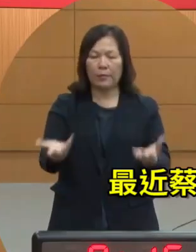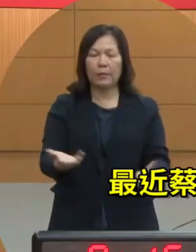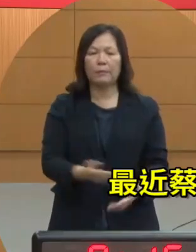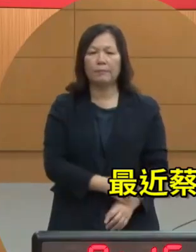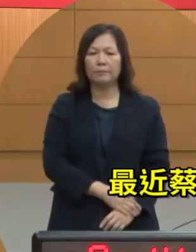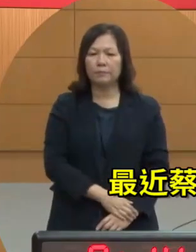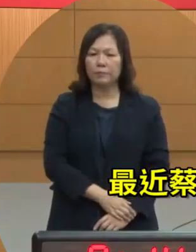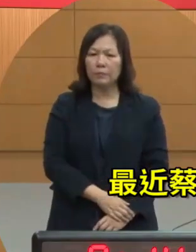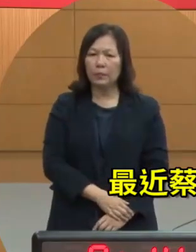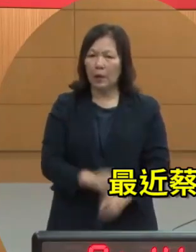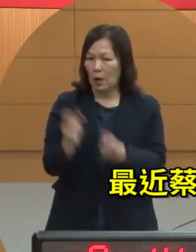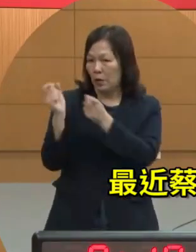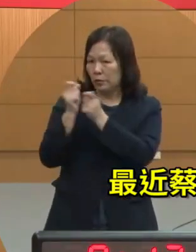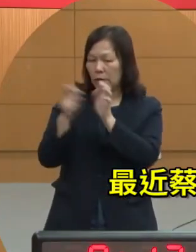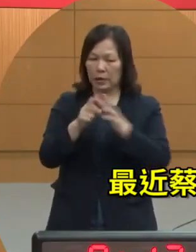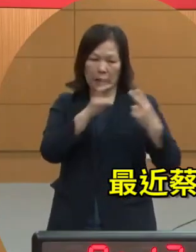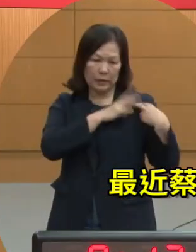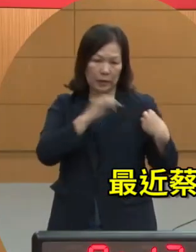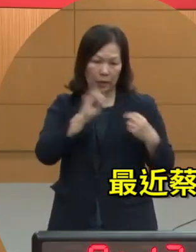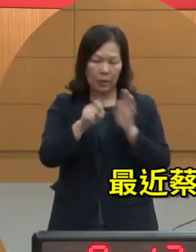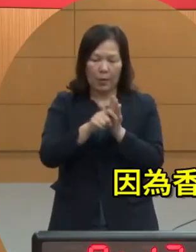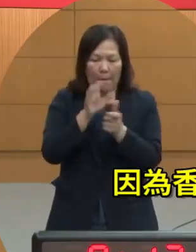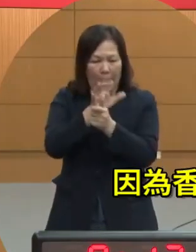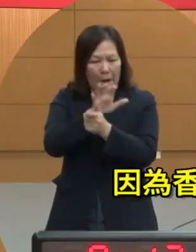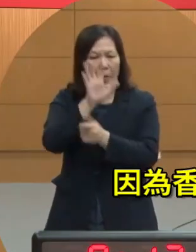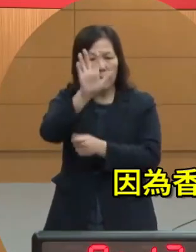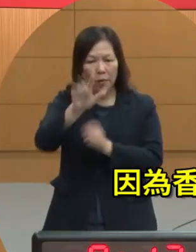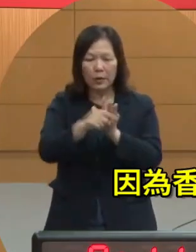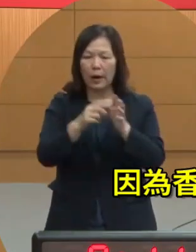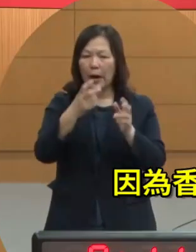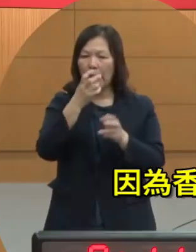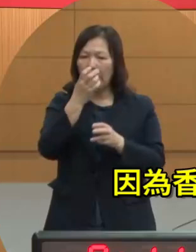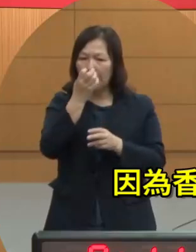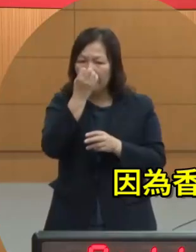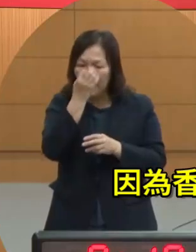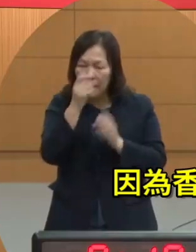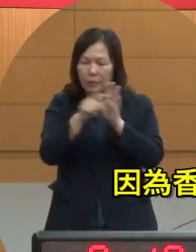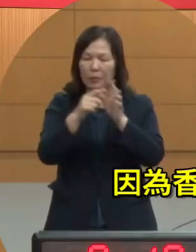最近蔡英文因為一件事被罵翻了 因為香港人說她用鮮血來換選票